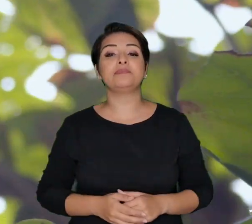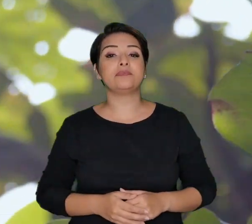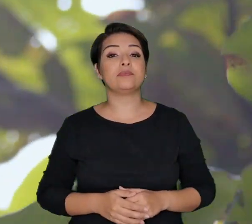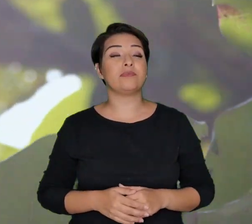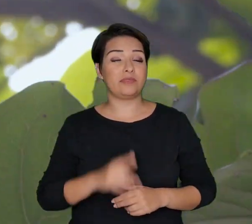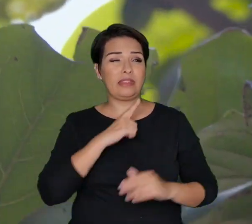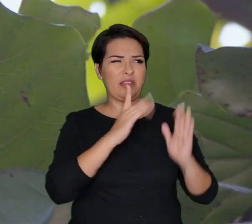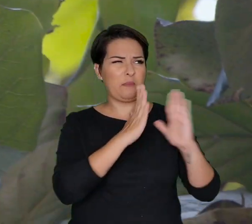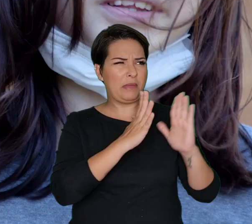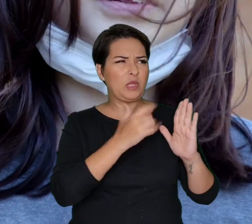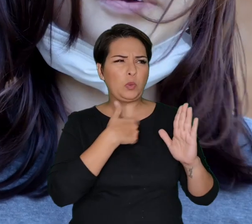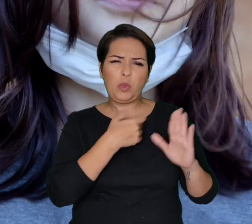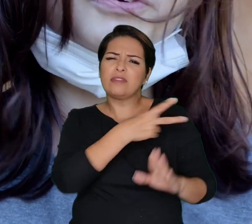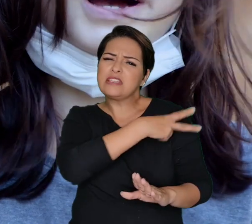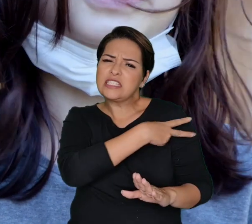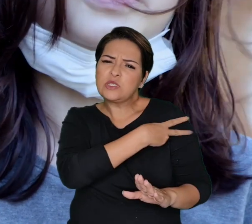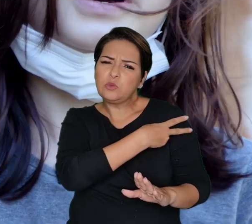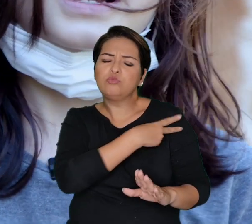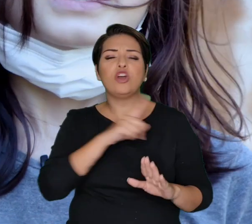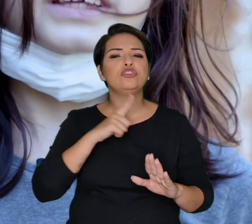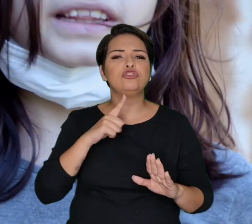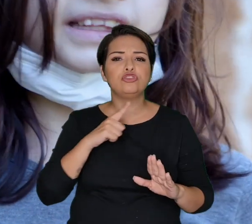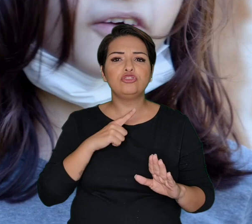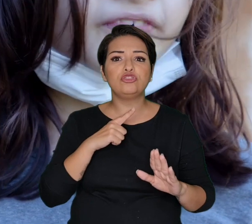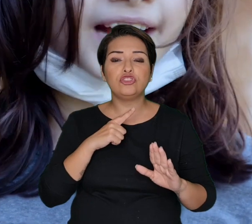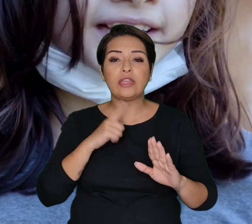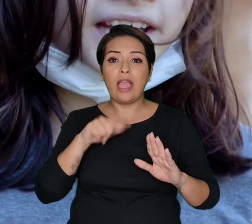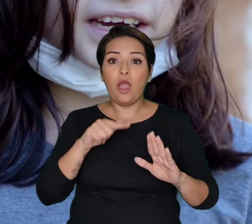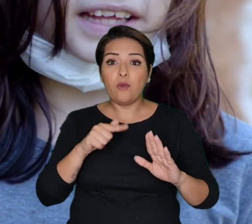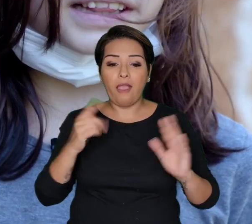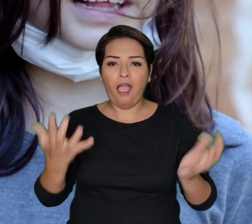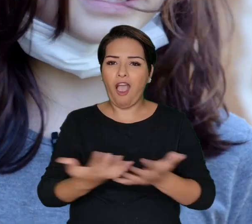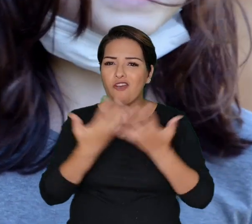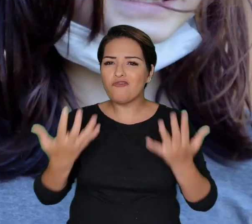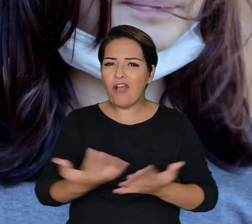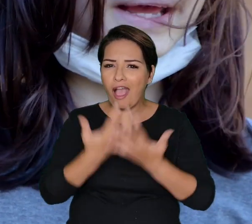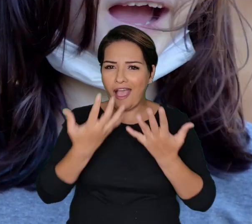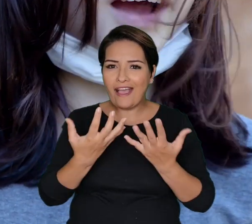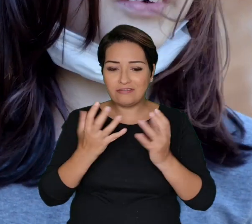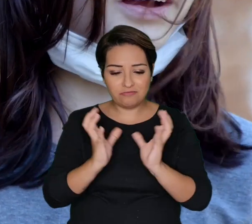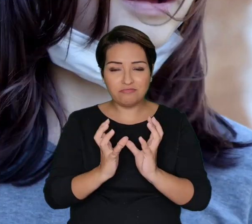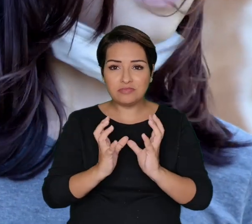Teve uma época que eu estava no segundo ano e tinha alface, que crescia e a gente pegava,